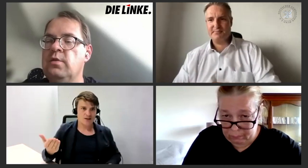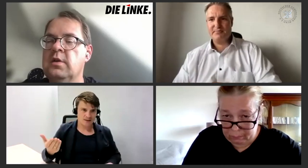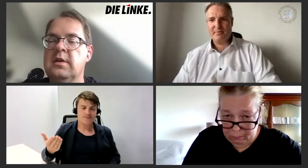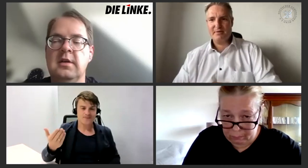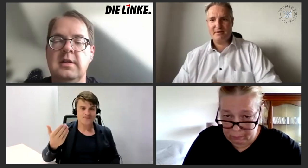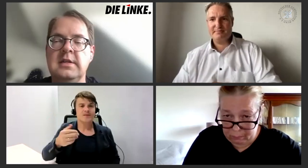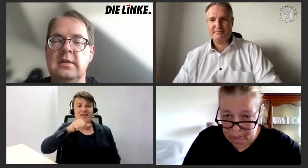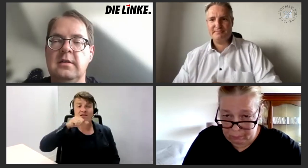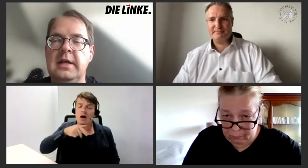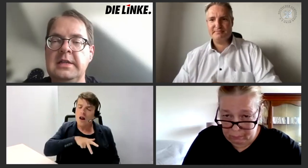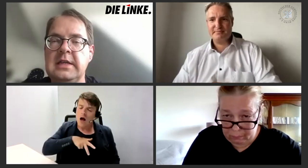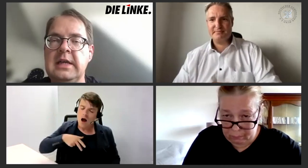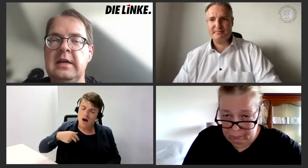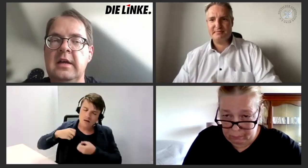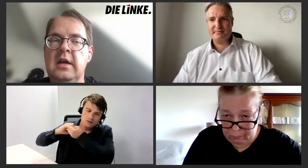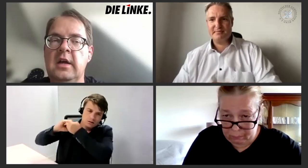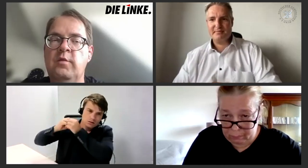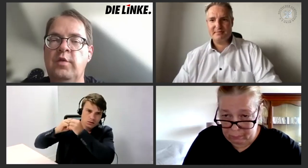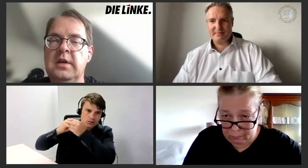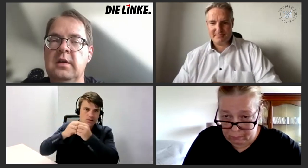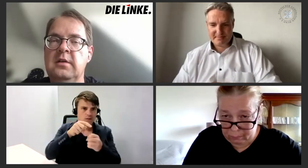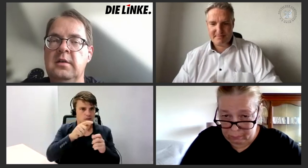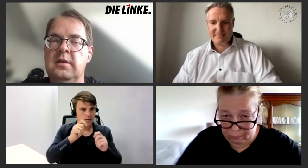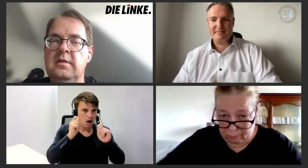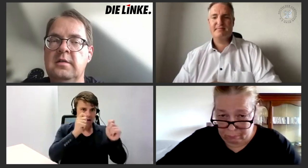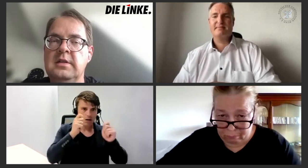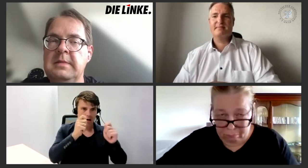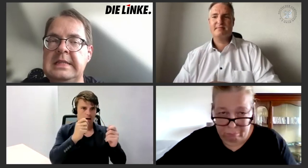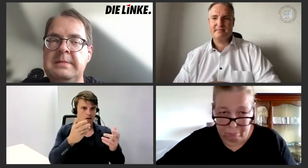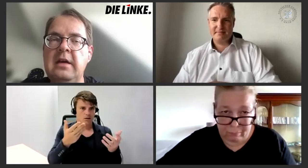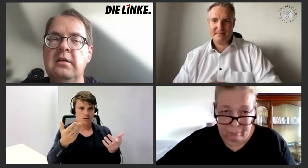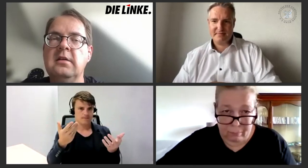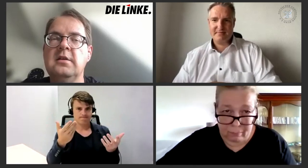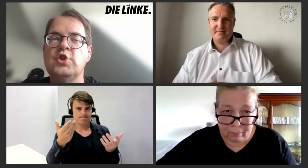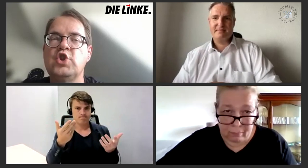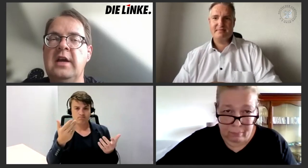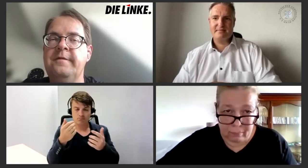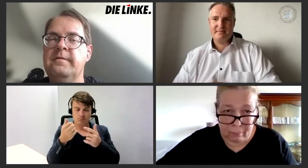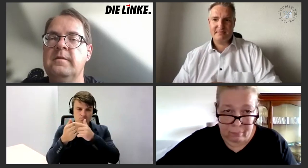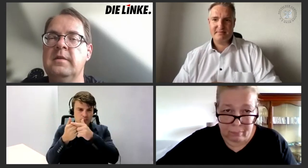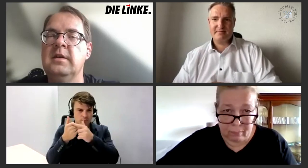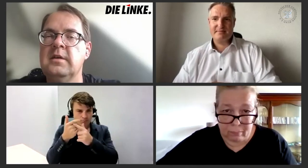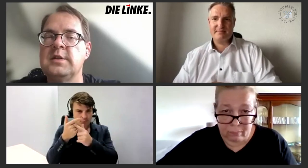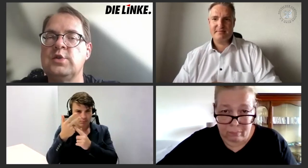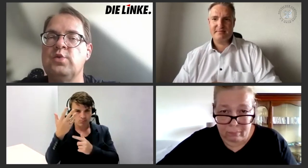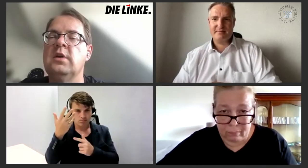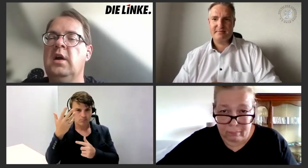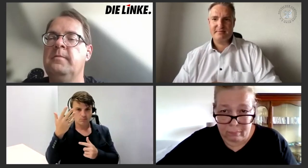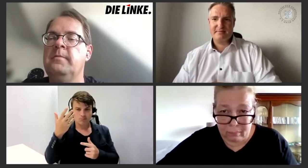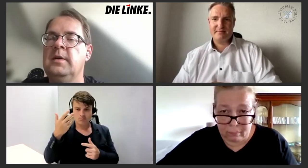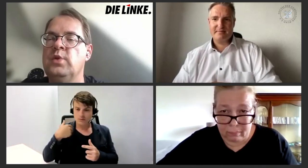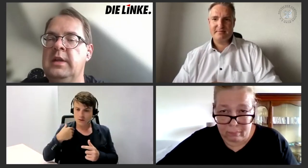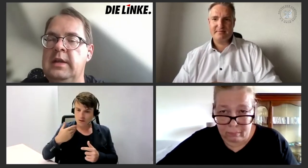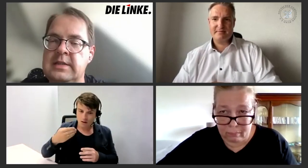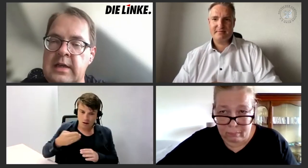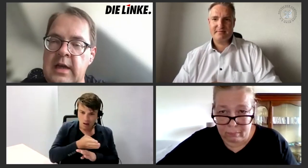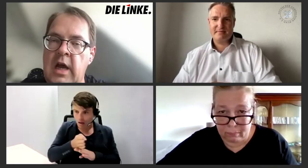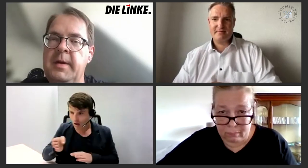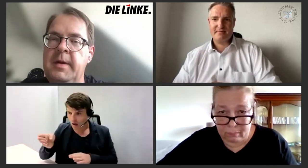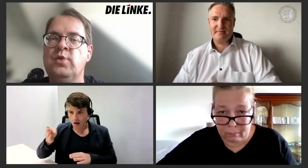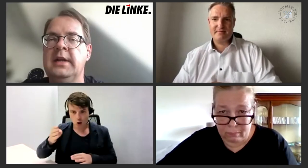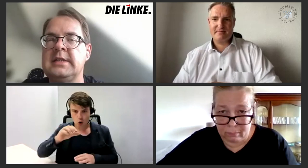sehr langer Prozess der Entstehung dieser Anträge, wo wir mehrere Schleifen gezogen haben. Also eine